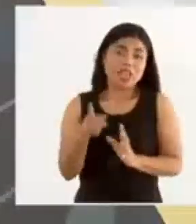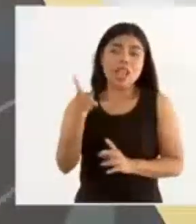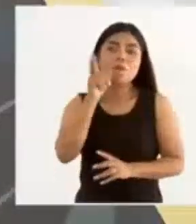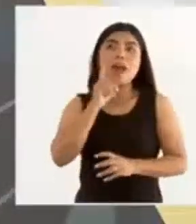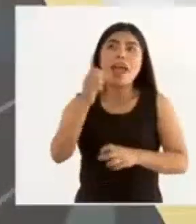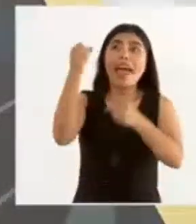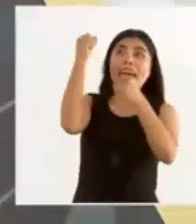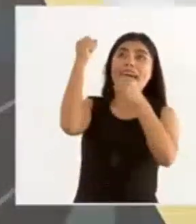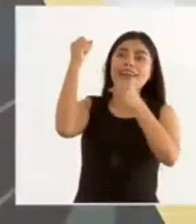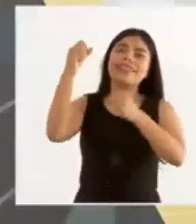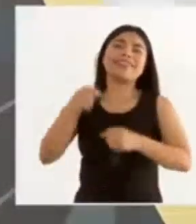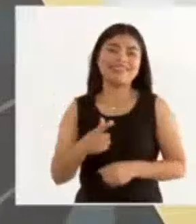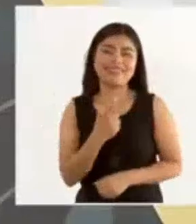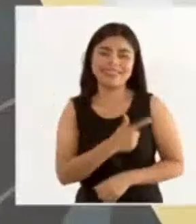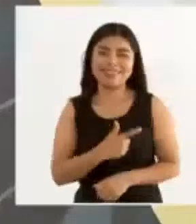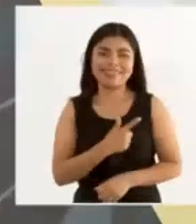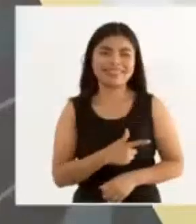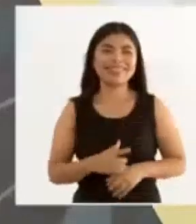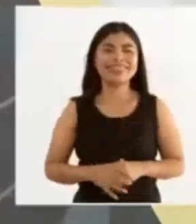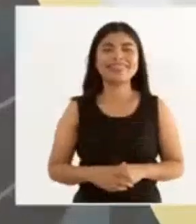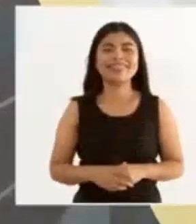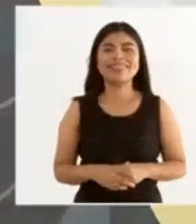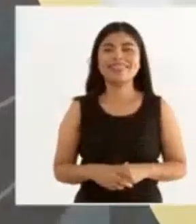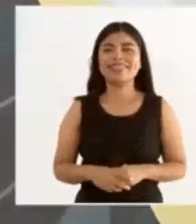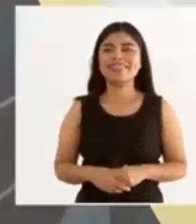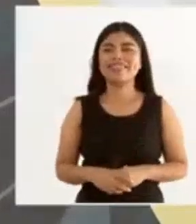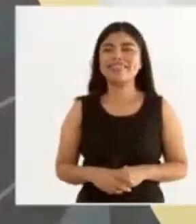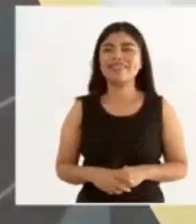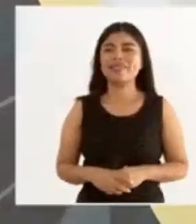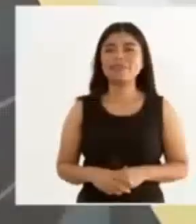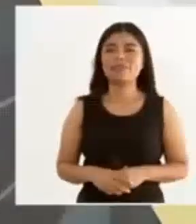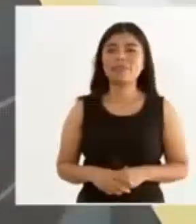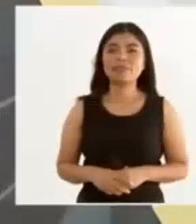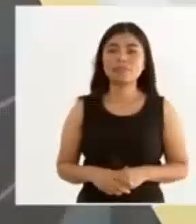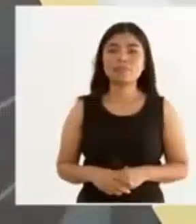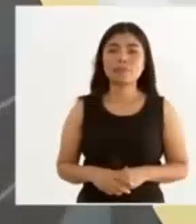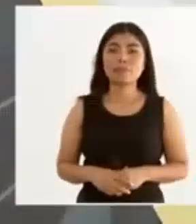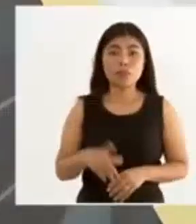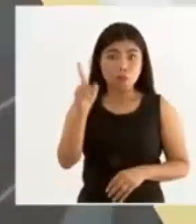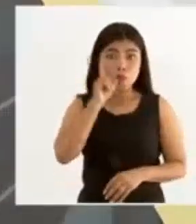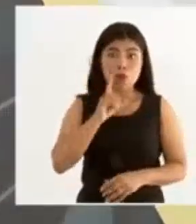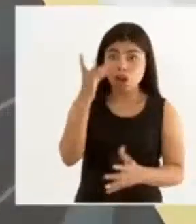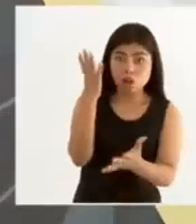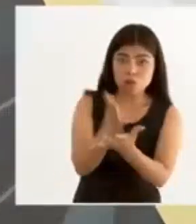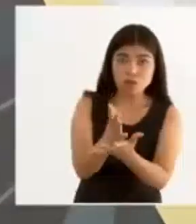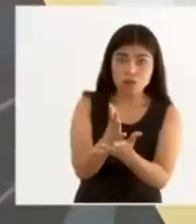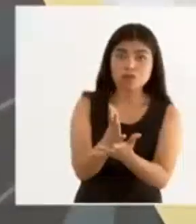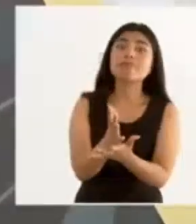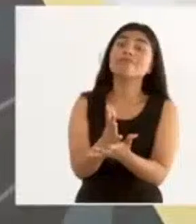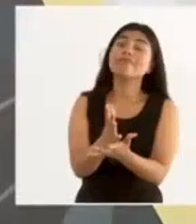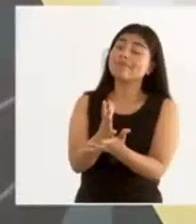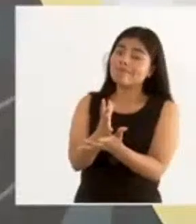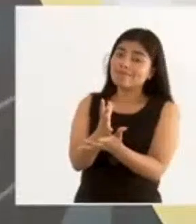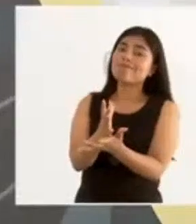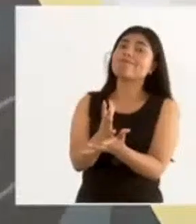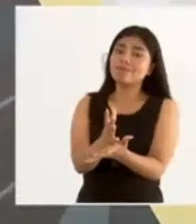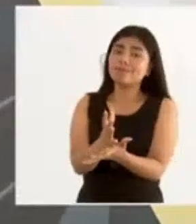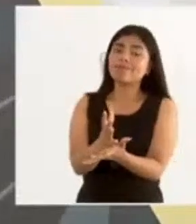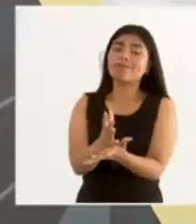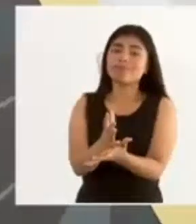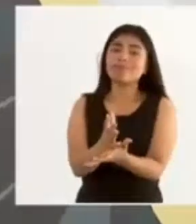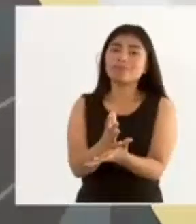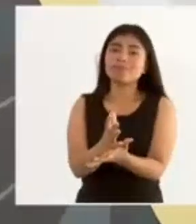cuando repito esto. ¿Saben por qué solo es para las mujeres? Porque ahora no les toca